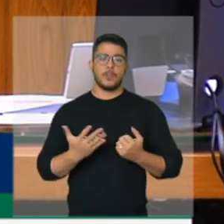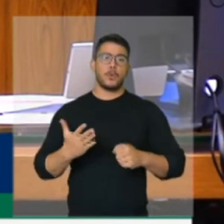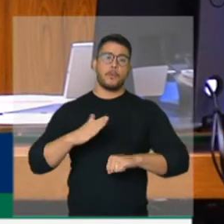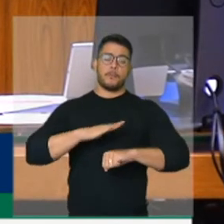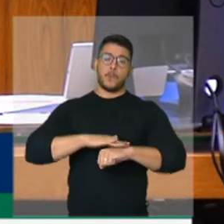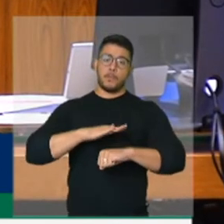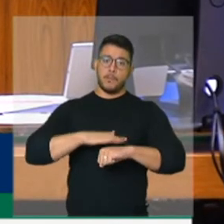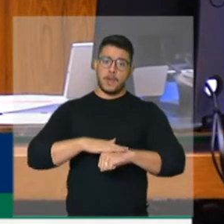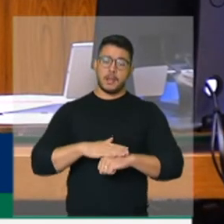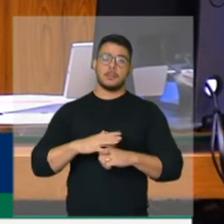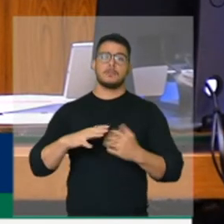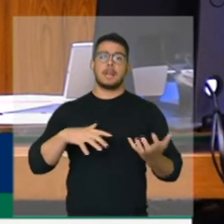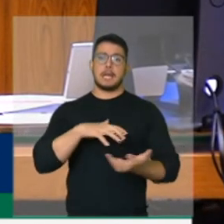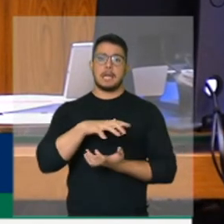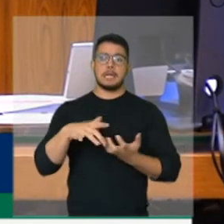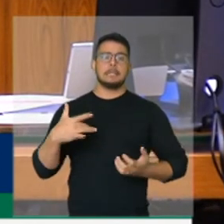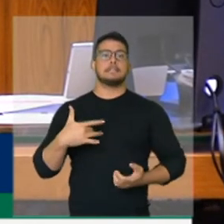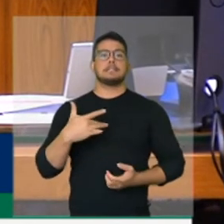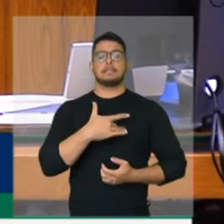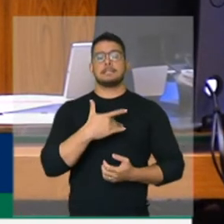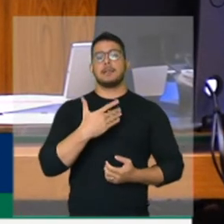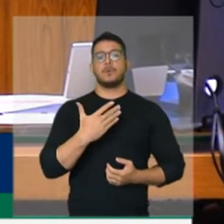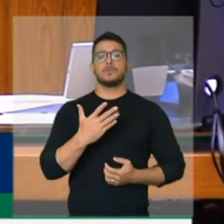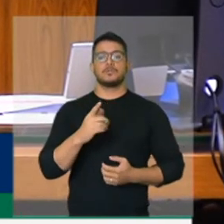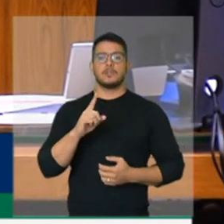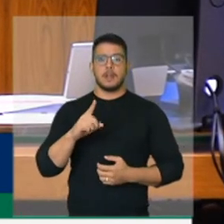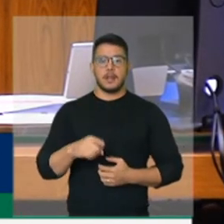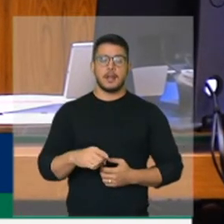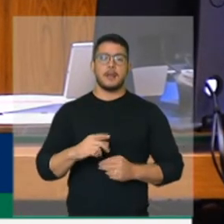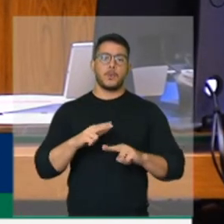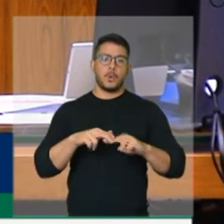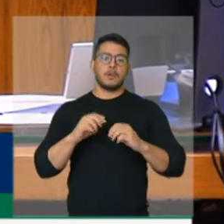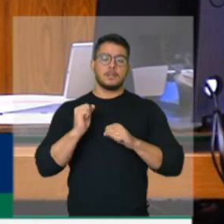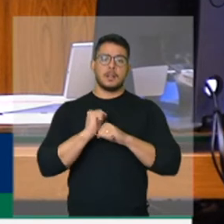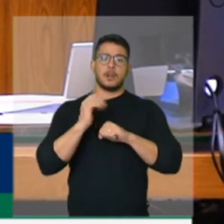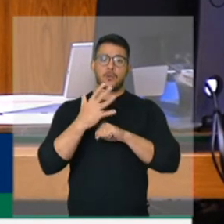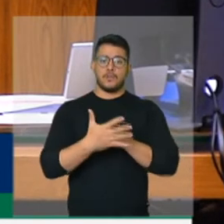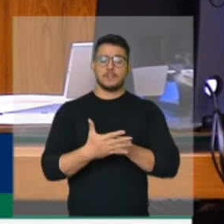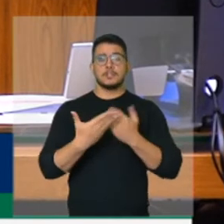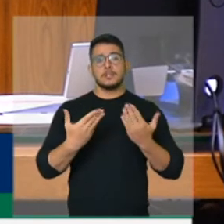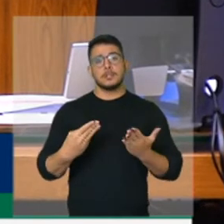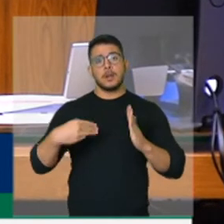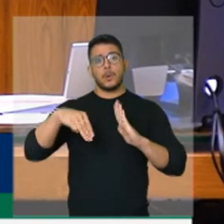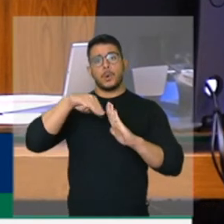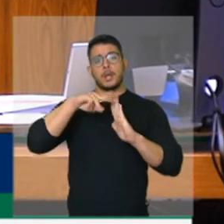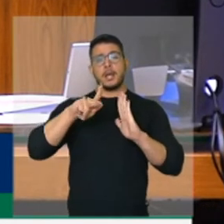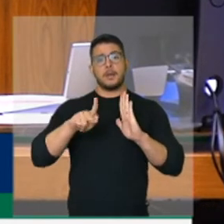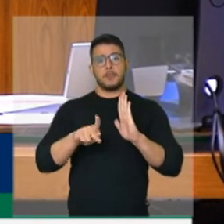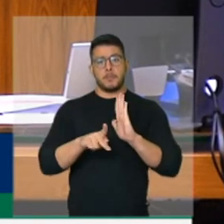EMERGÊNCIA EM SAÚDE PÚBLICA DE IMPORTÂNCIA NACIONAL E ESTADO DE CALAMIDADE PÚBLICA DECORRENTE DA COVID AS MEDIDAS PROVISÓRIAS SEJAM INSTRUÍDAS PERANTE O PLENÁRIO DA CÂMARA